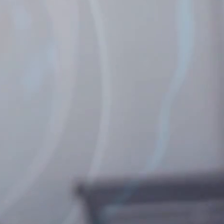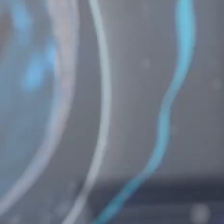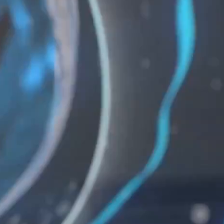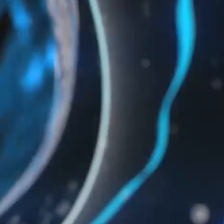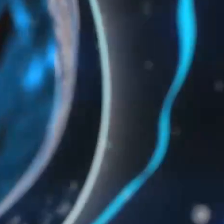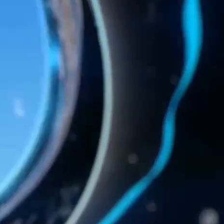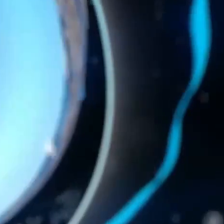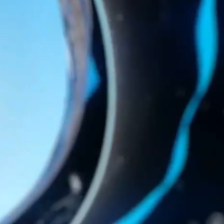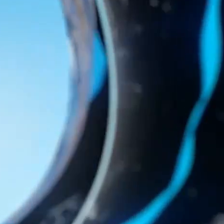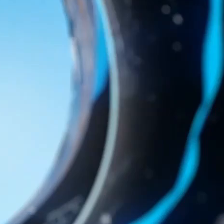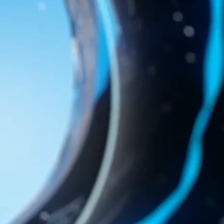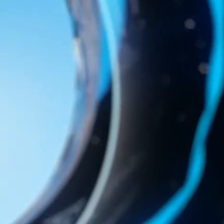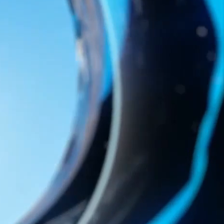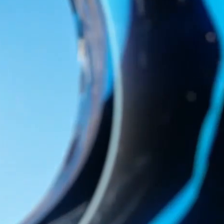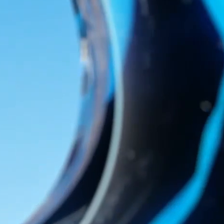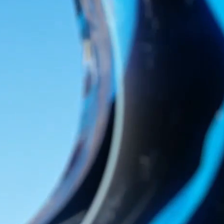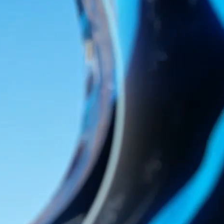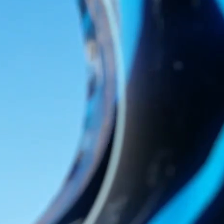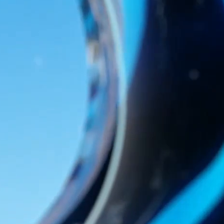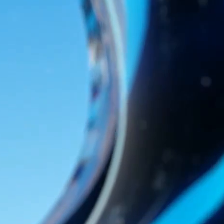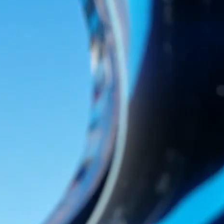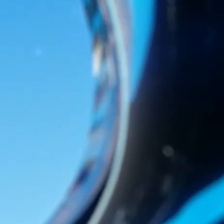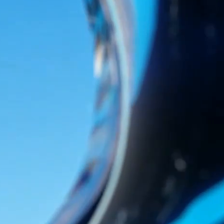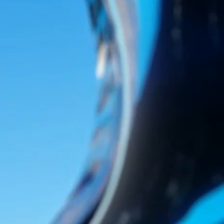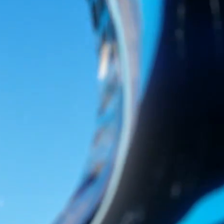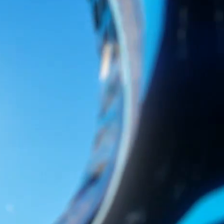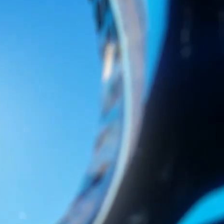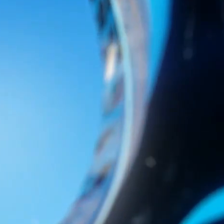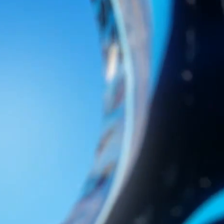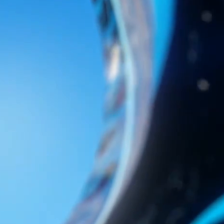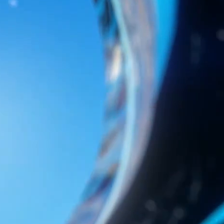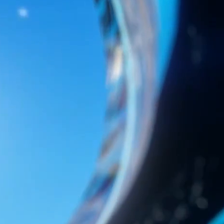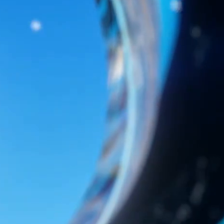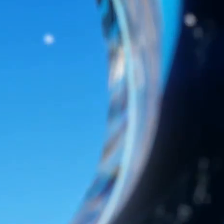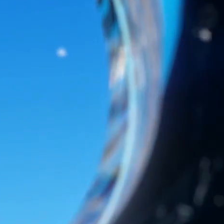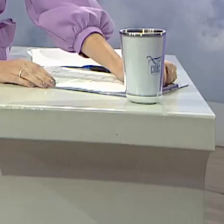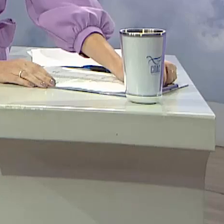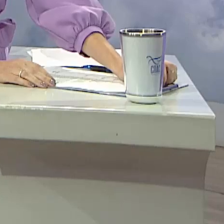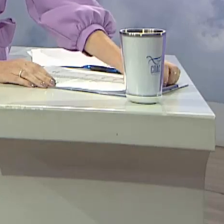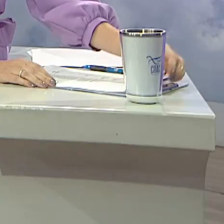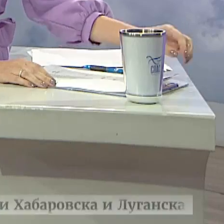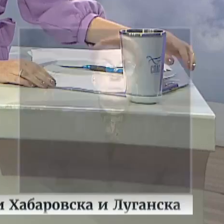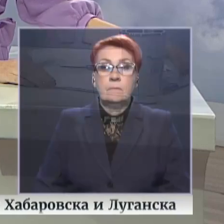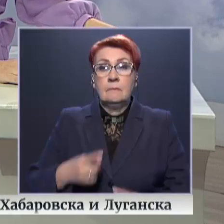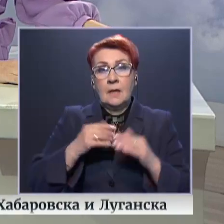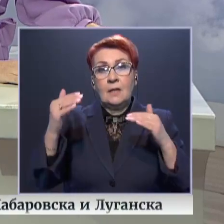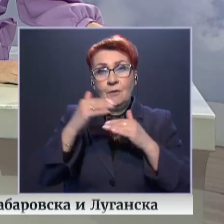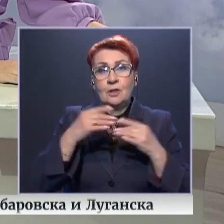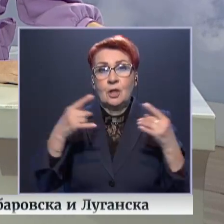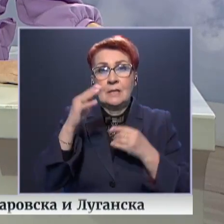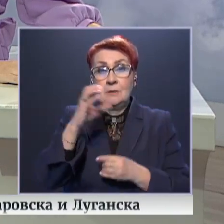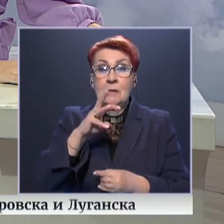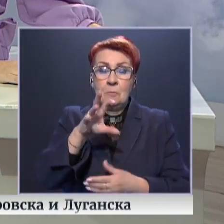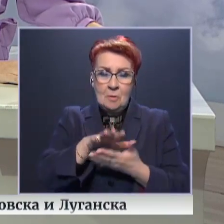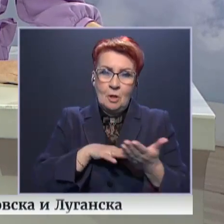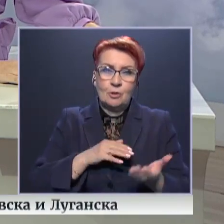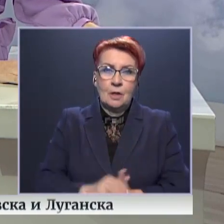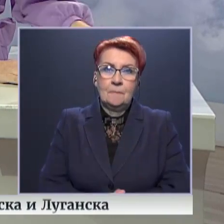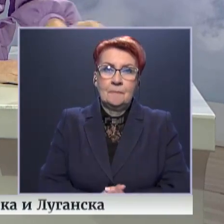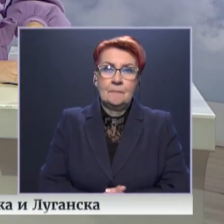[музыка] это вечер на спасе мы продолжаем вещи письма